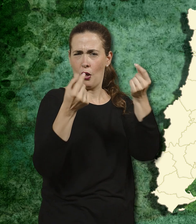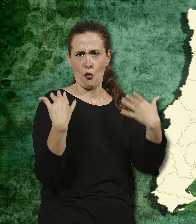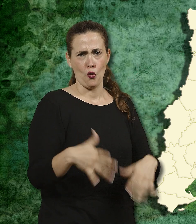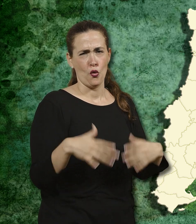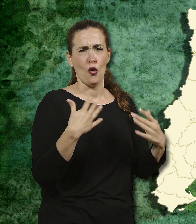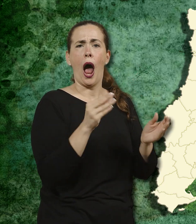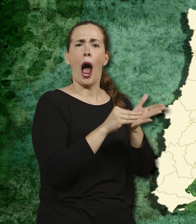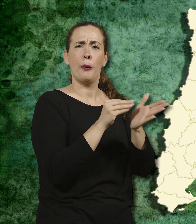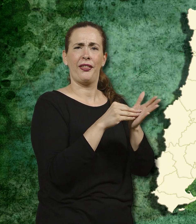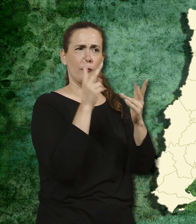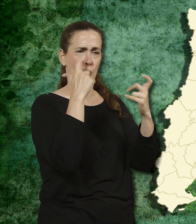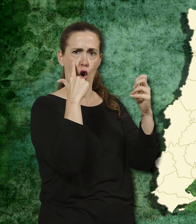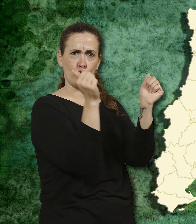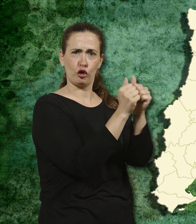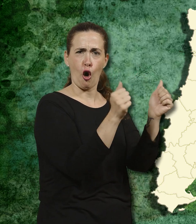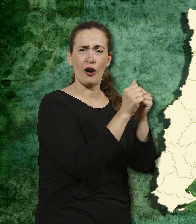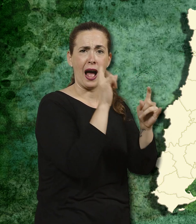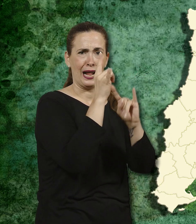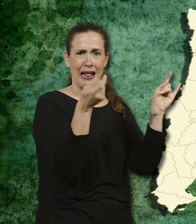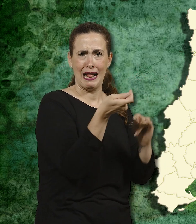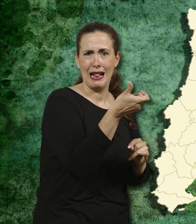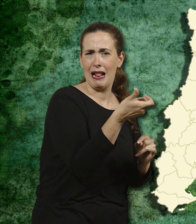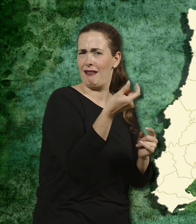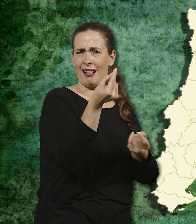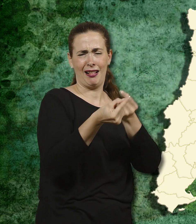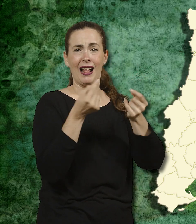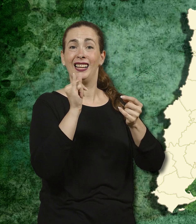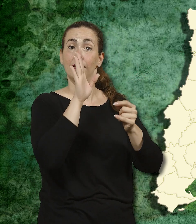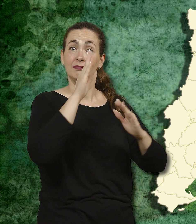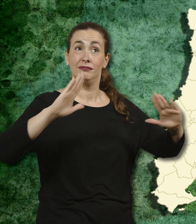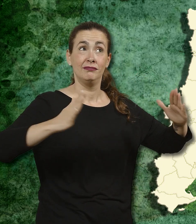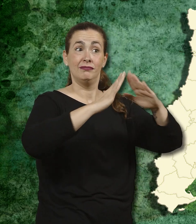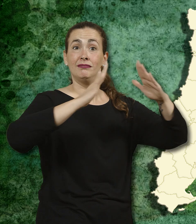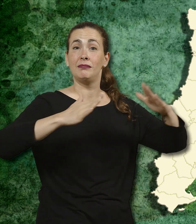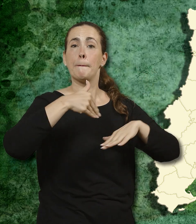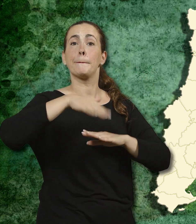i cims per damunt dels 1.300 m al nord i pla al sud,